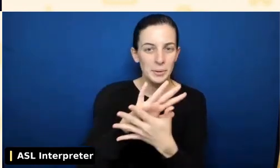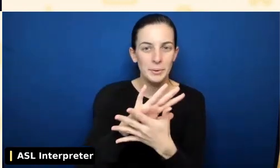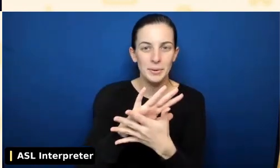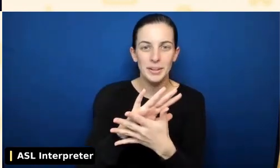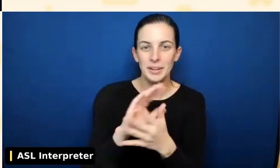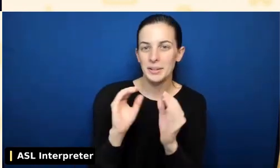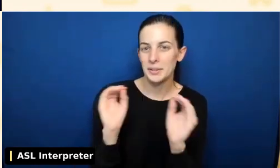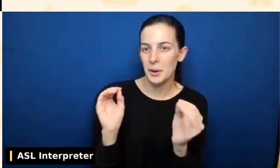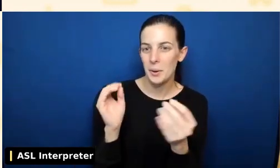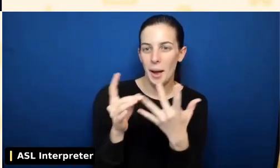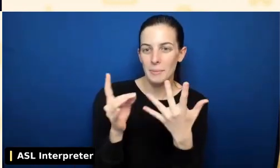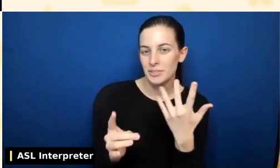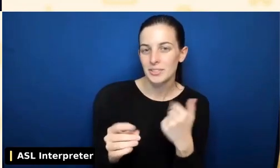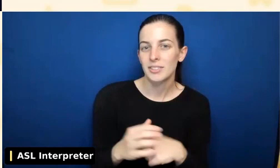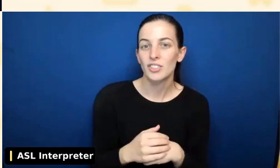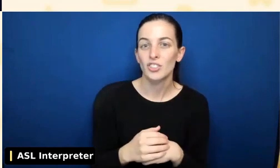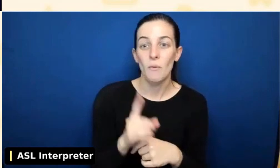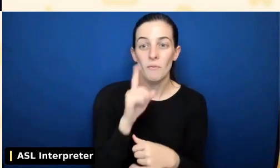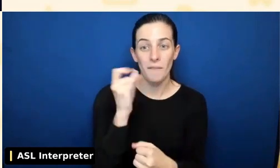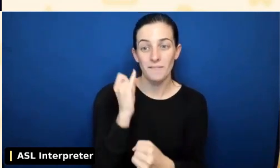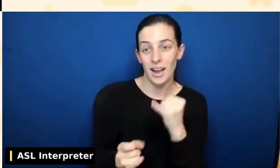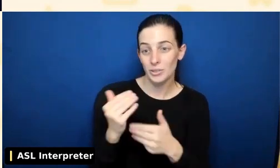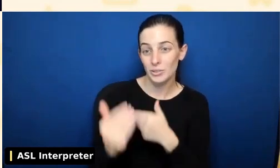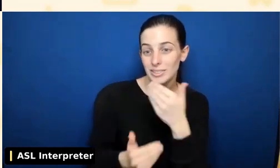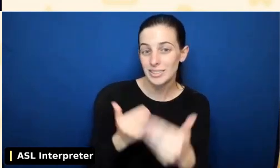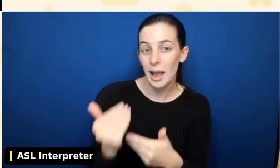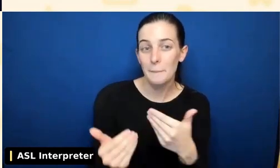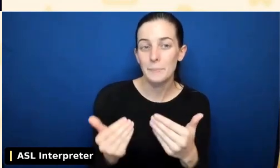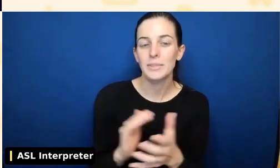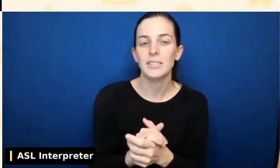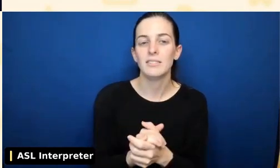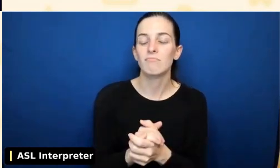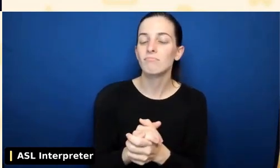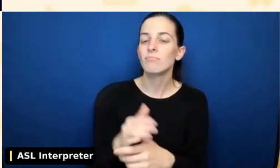En términos de algunos pasos finales aquí, los planes futuros serían,